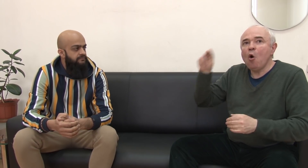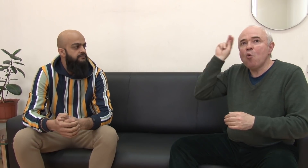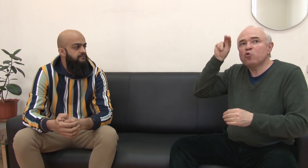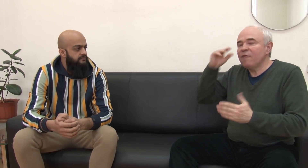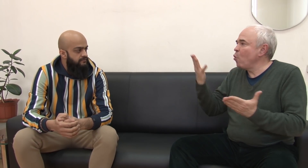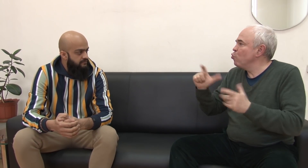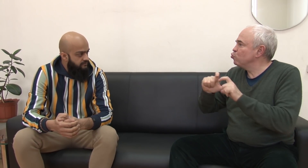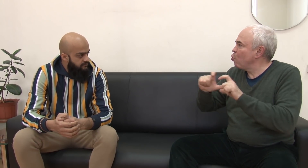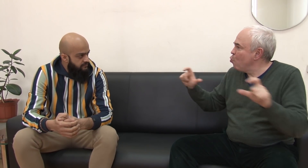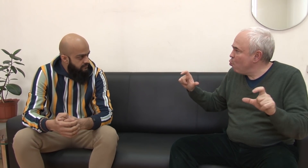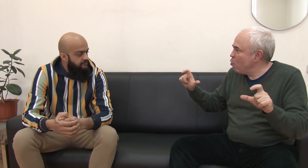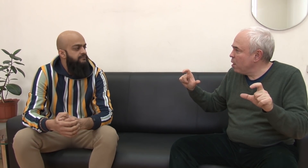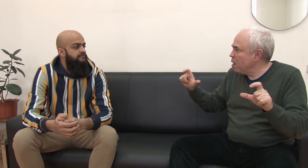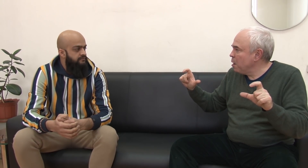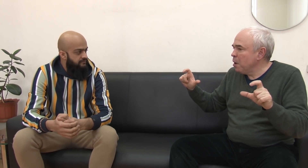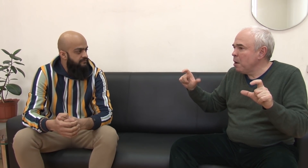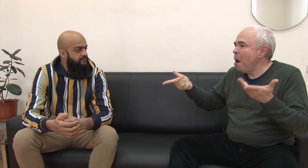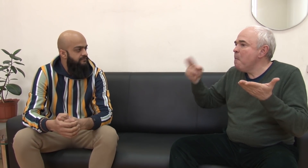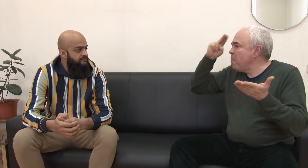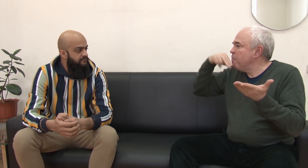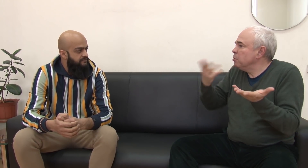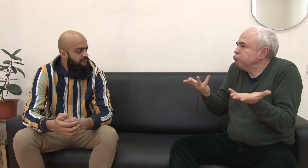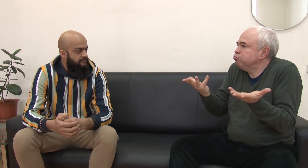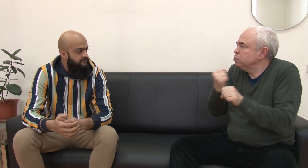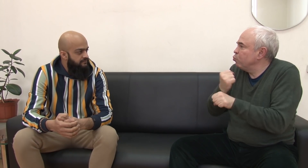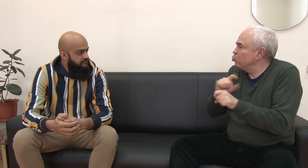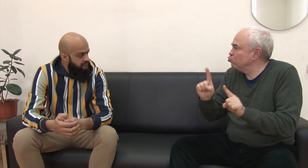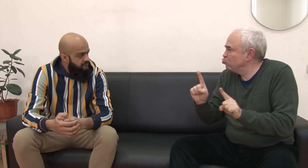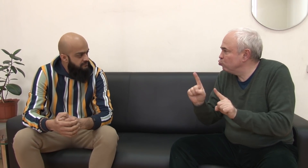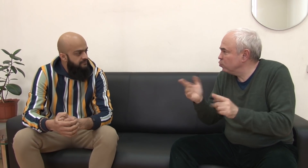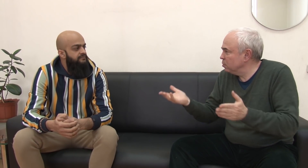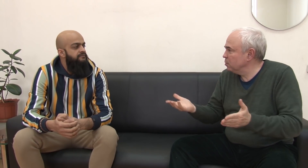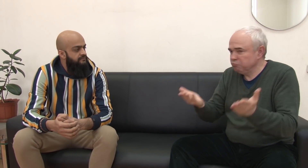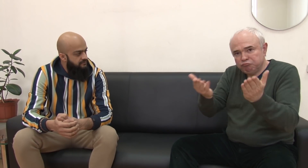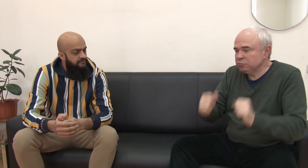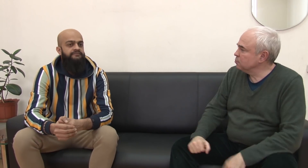В какой школе учились? Чем занимается Ваш отец?